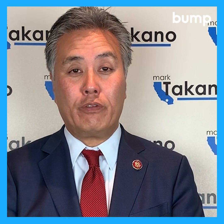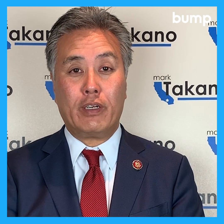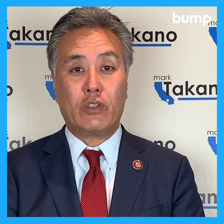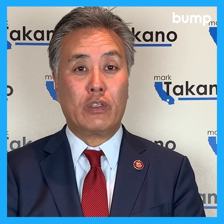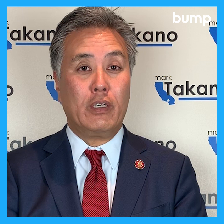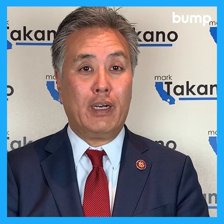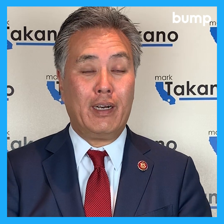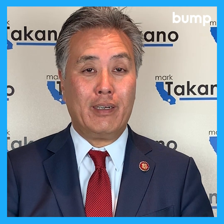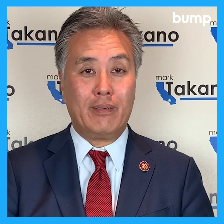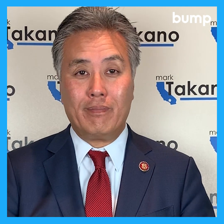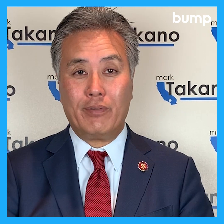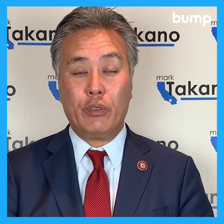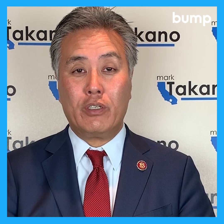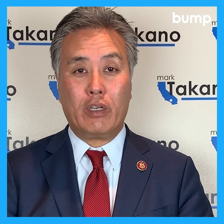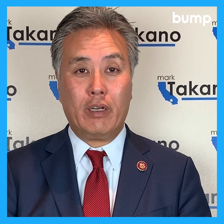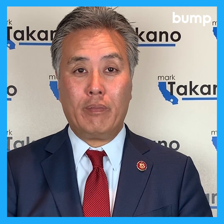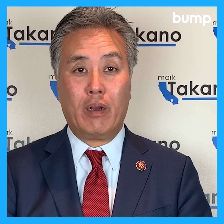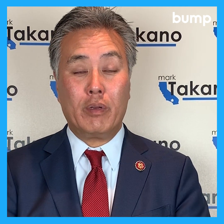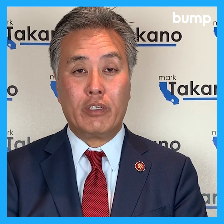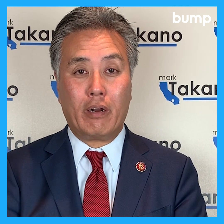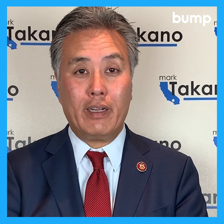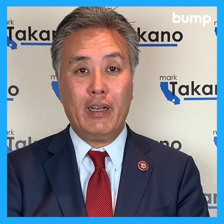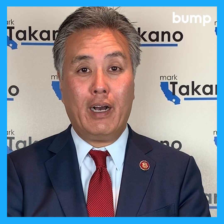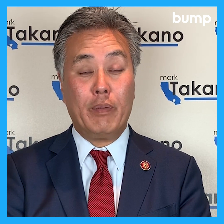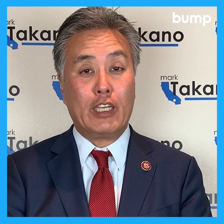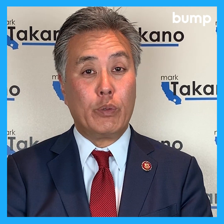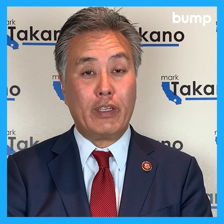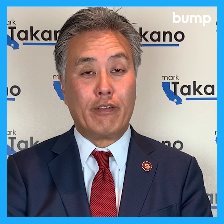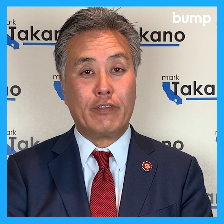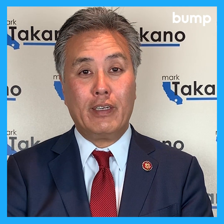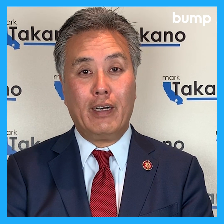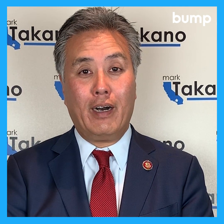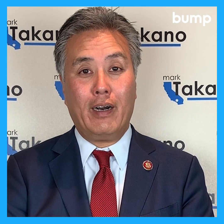de nuestra nación, nuestro militar, porque es sordo.